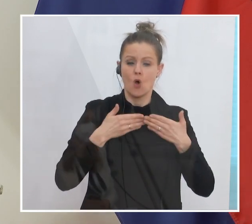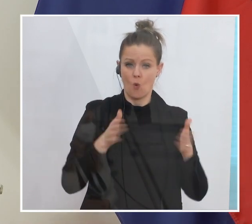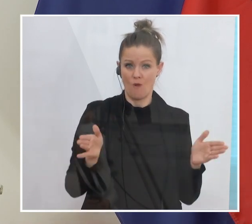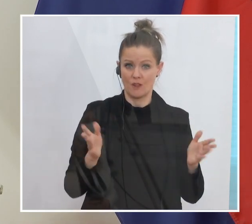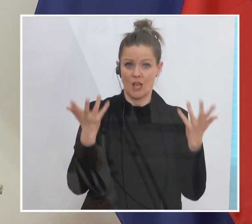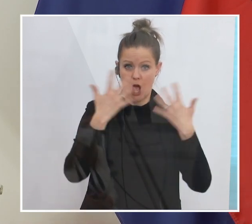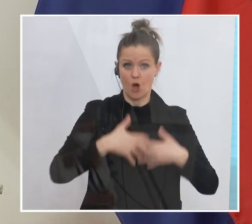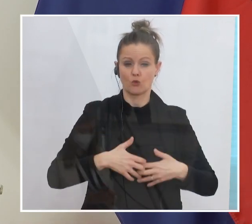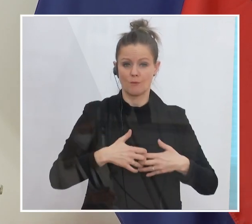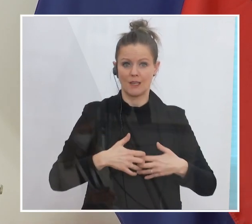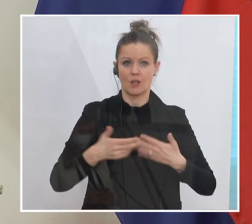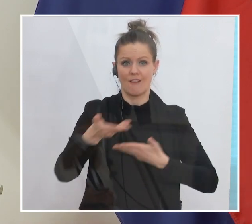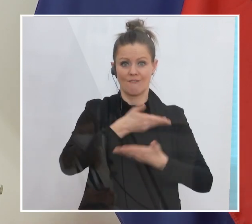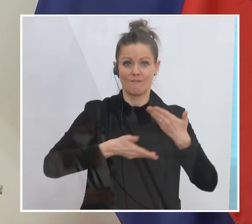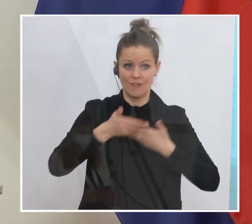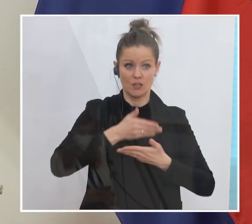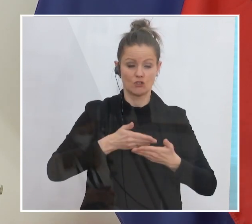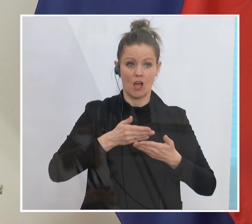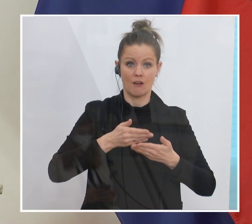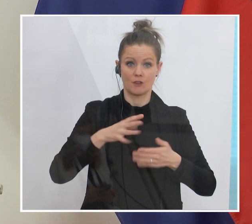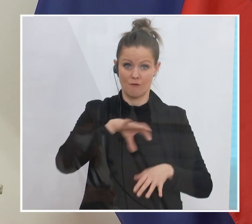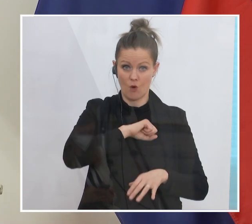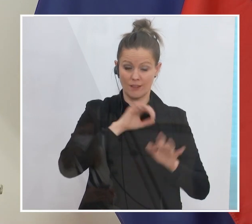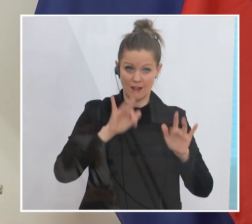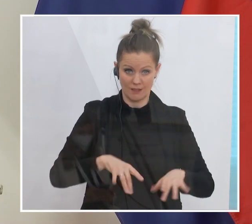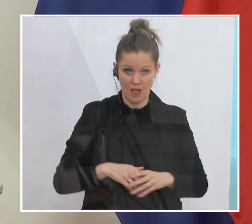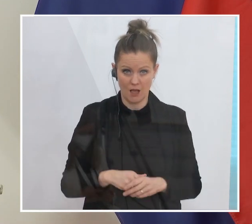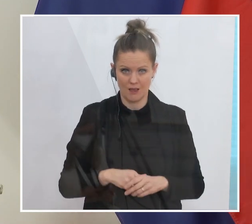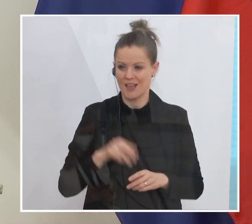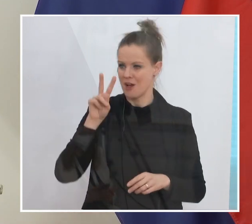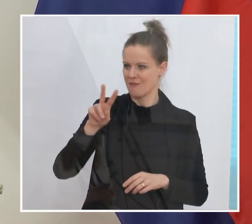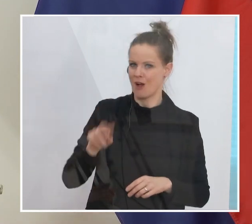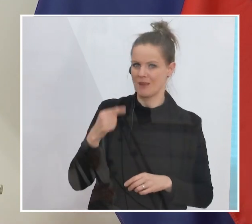dass es dann wirklich auch wirtschaftlich ist. Sie haben das sicher auch aus Vorarlberg verfolgt. Es